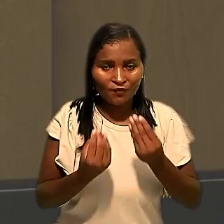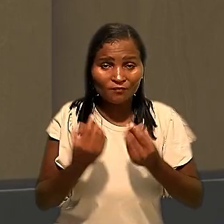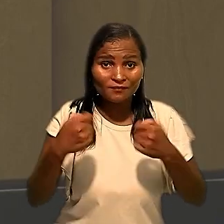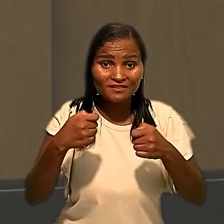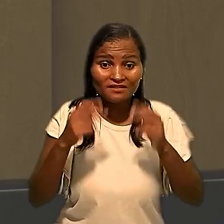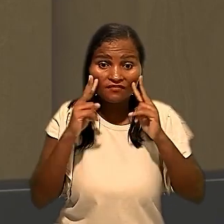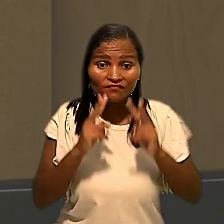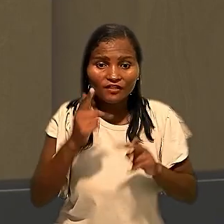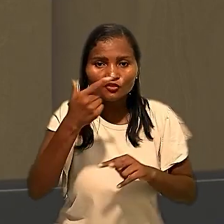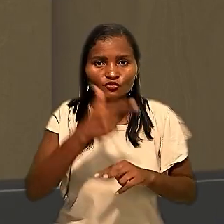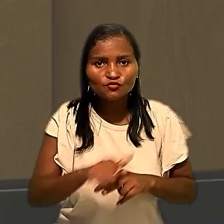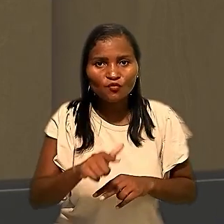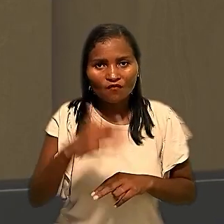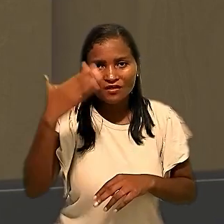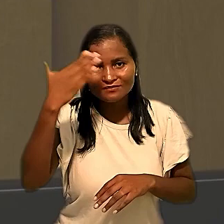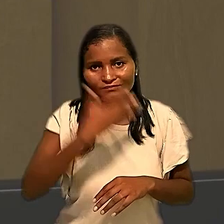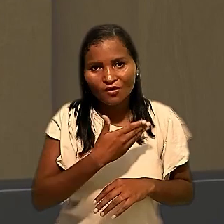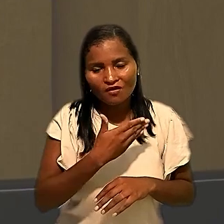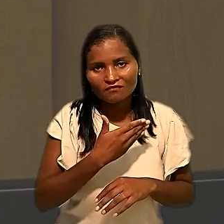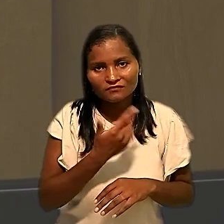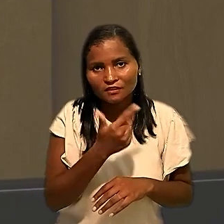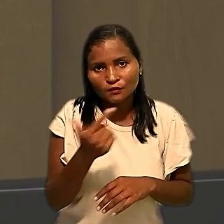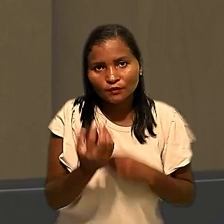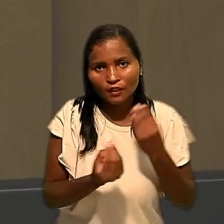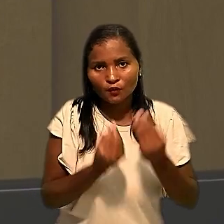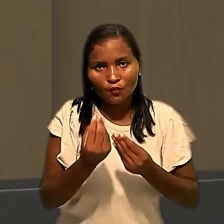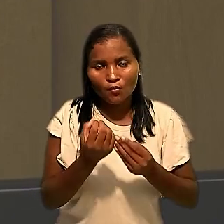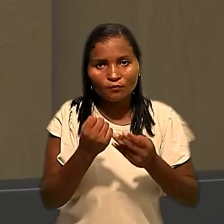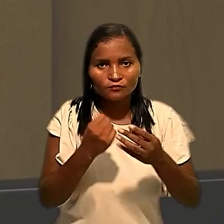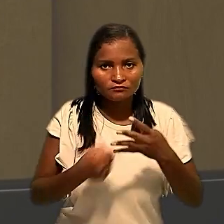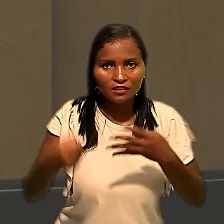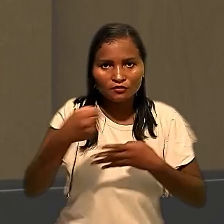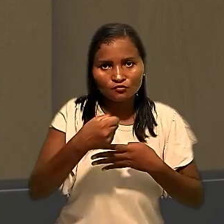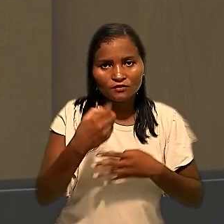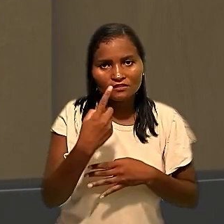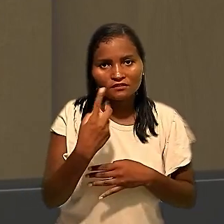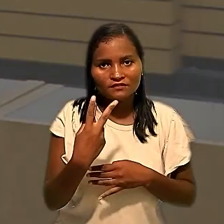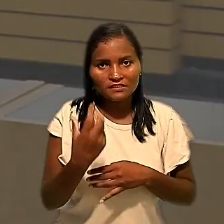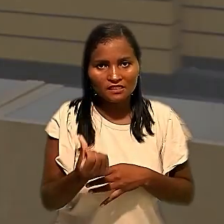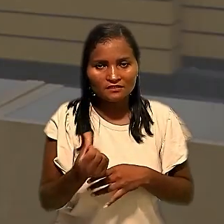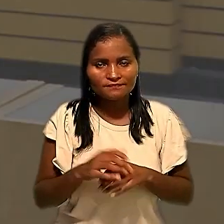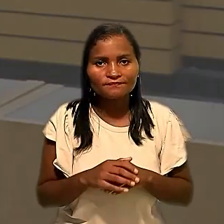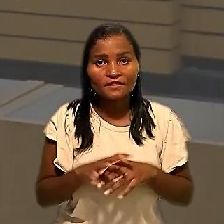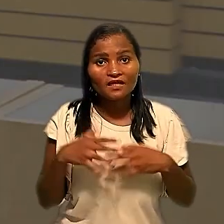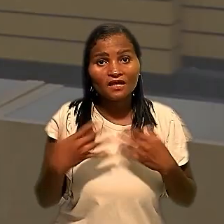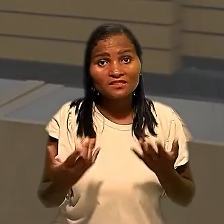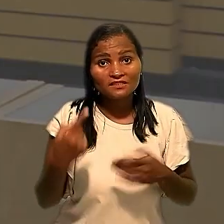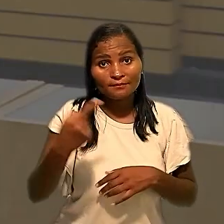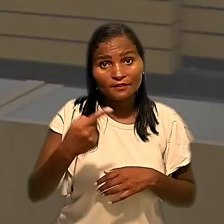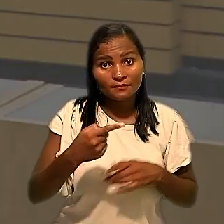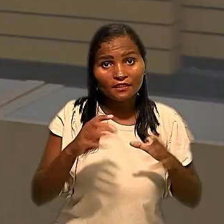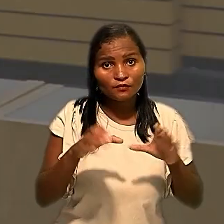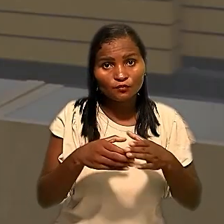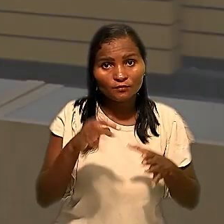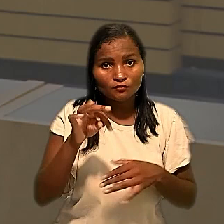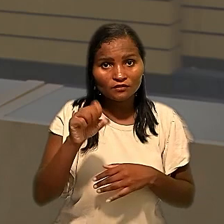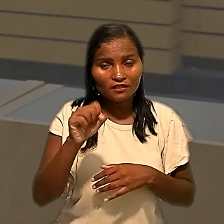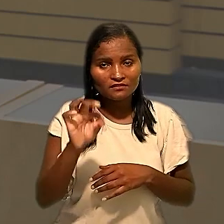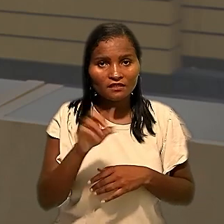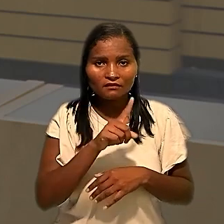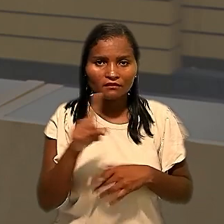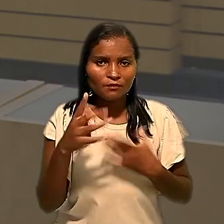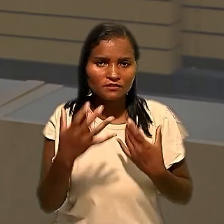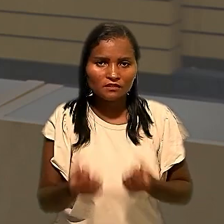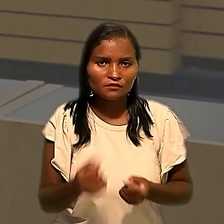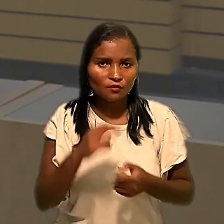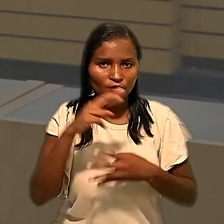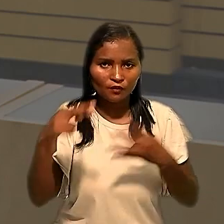e provas, o que encontra óbice na súmula 126. Assim, a 1ª Turma do TST rejeitou o recurso da